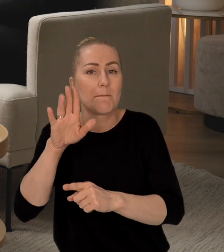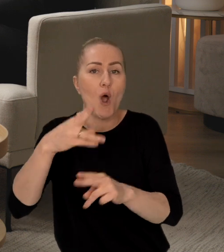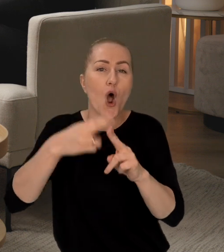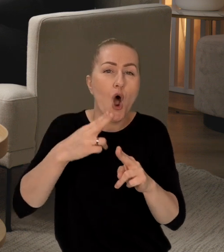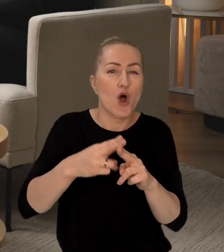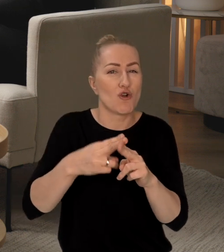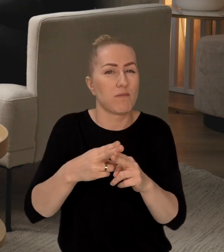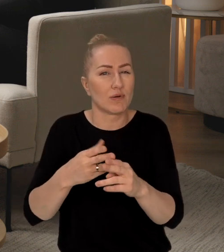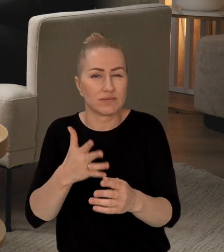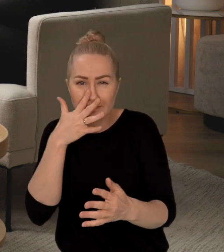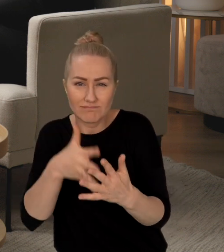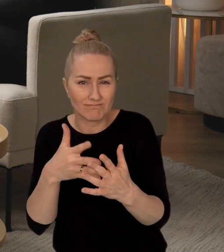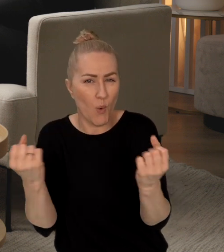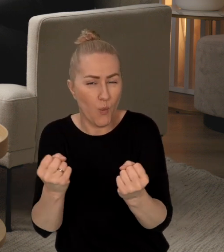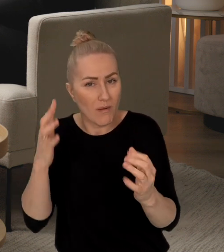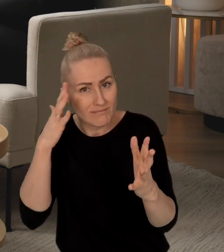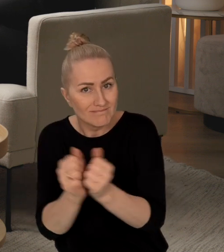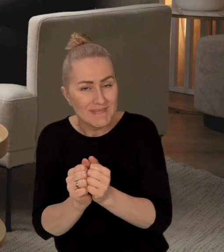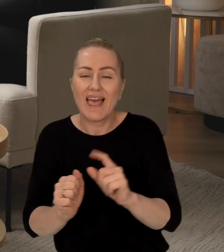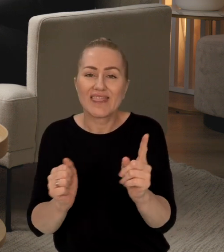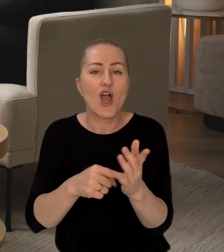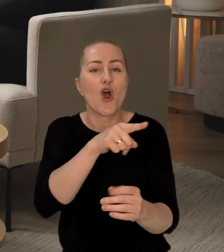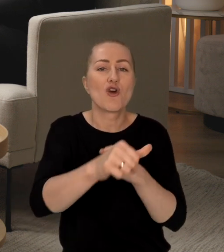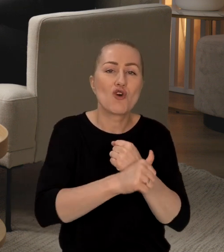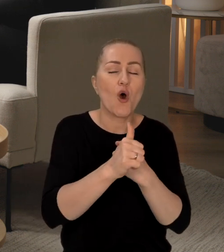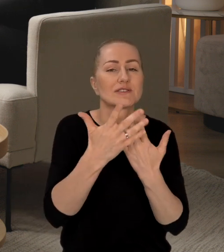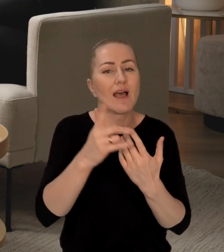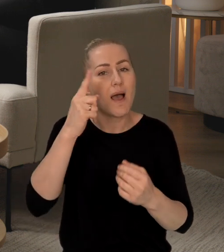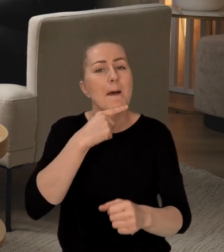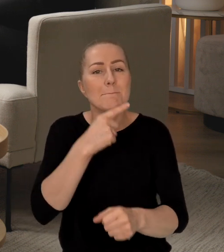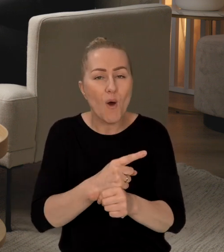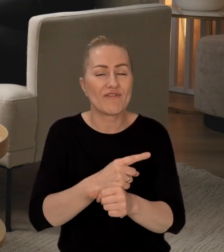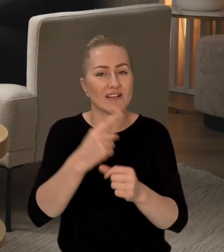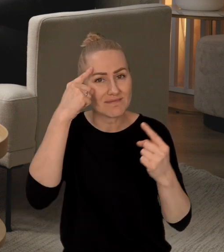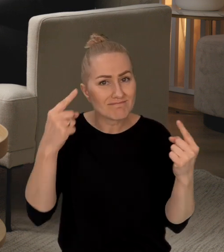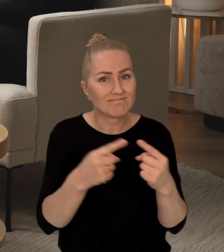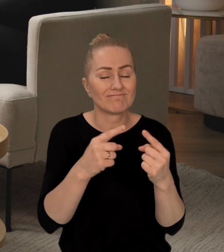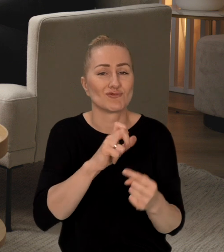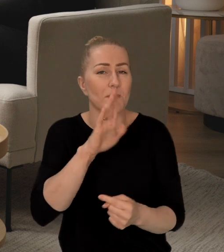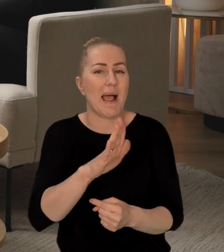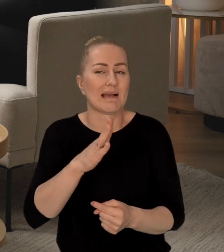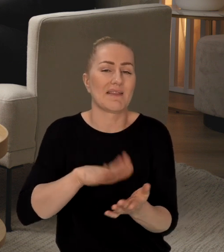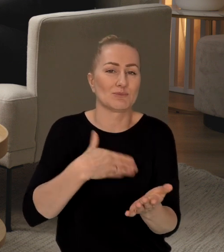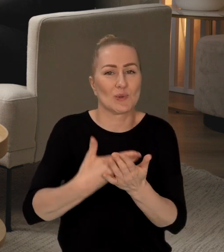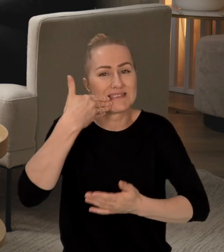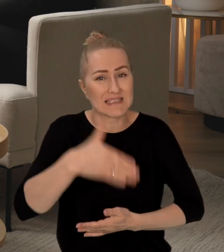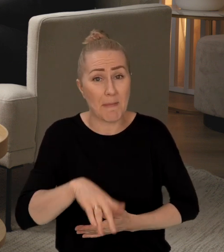Służy również do potwierdzania, czy też przybliżają nas do rozpoznania stanów zapalnych, które nie są niczym niepokojącym.